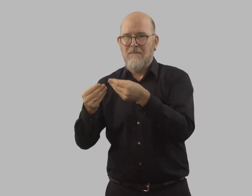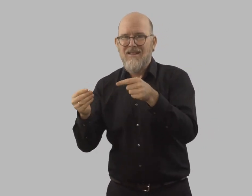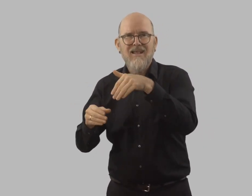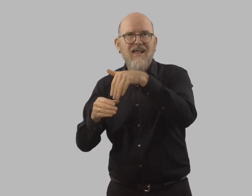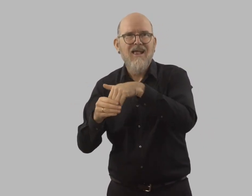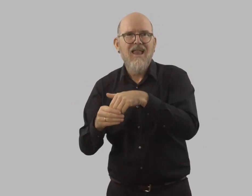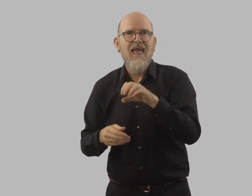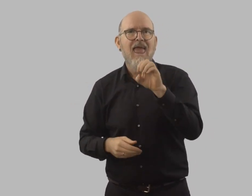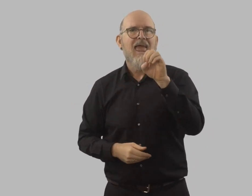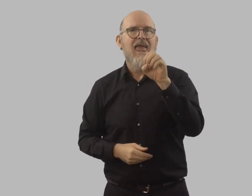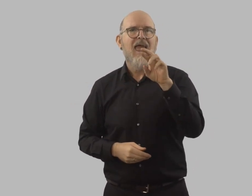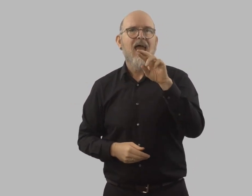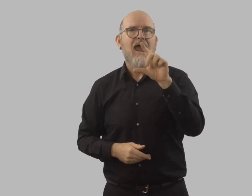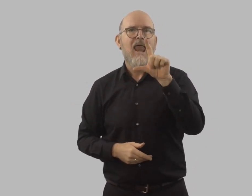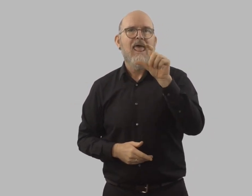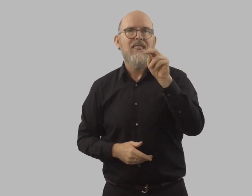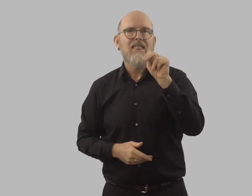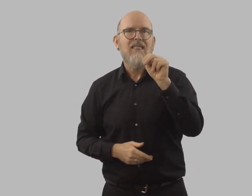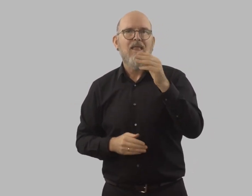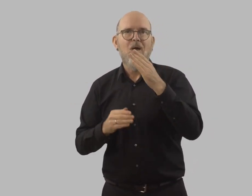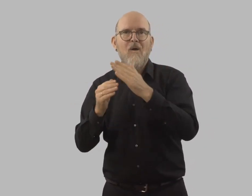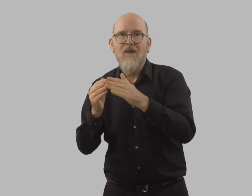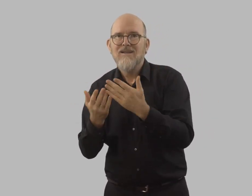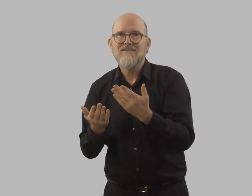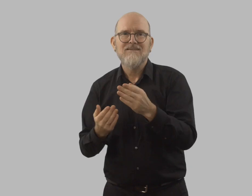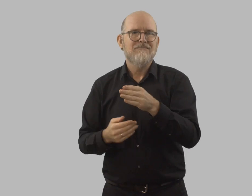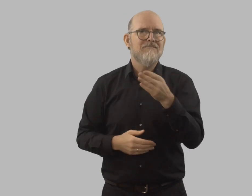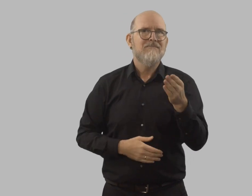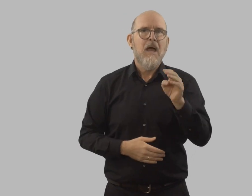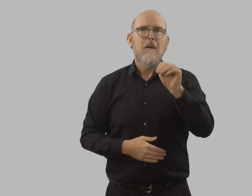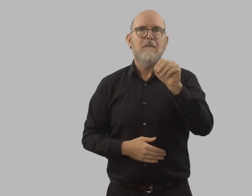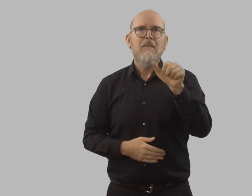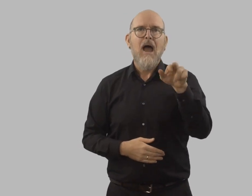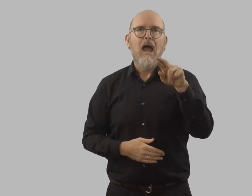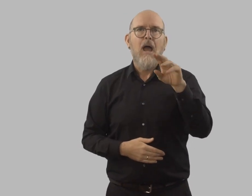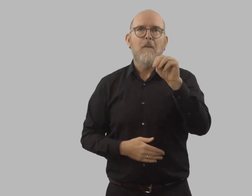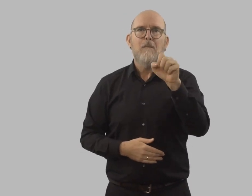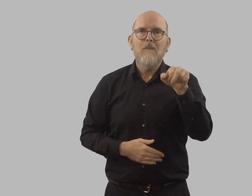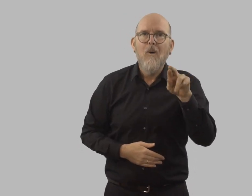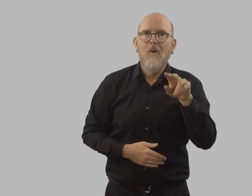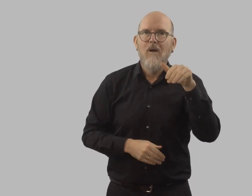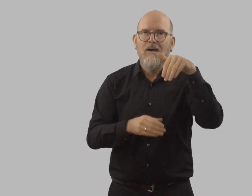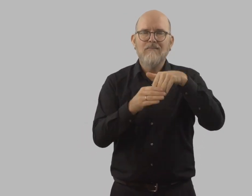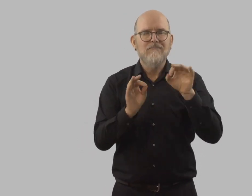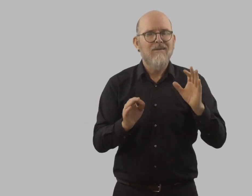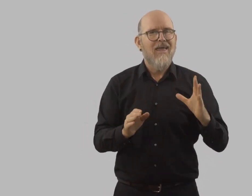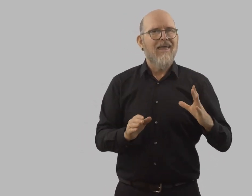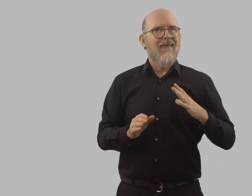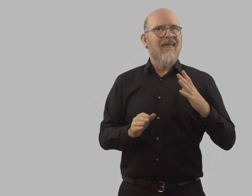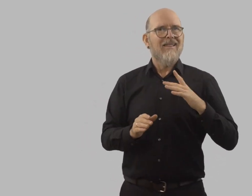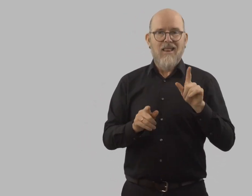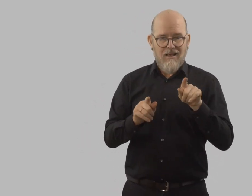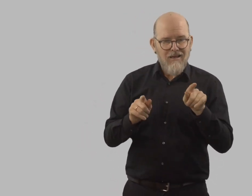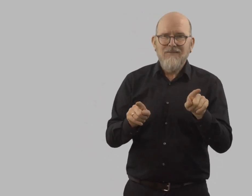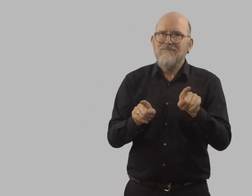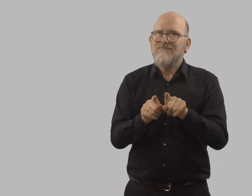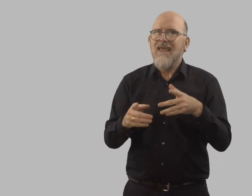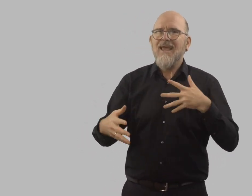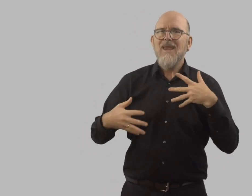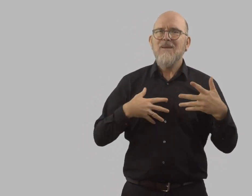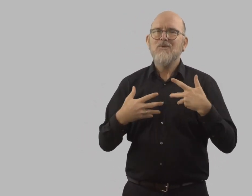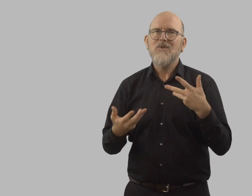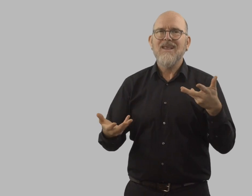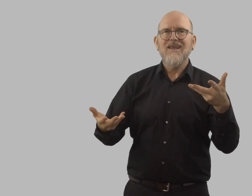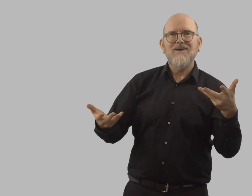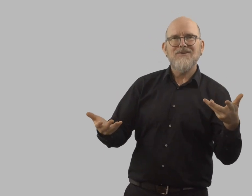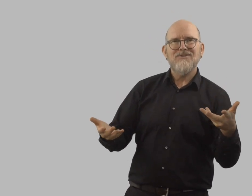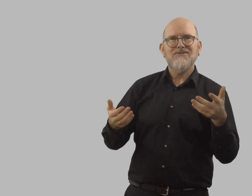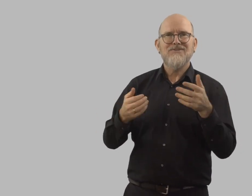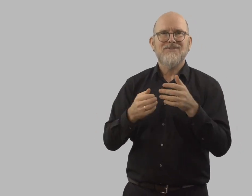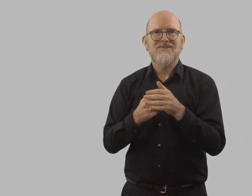Erlenholz und Marmor sind so edel wie gemütlich.